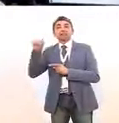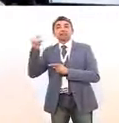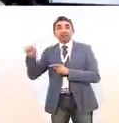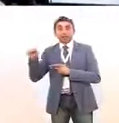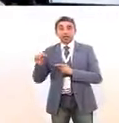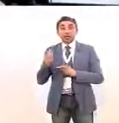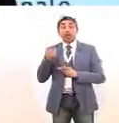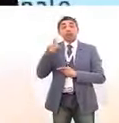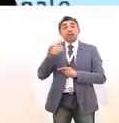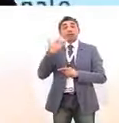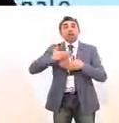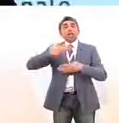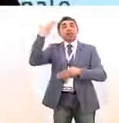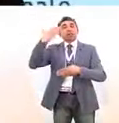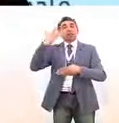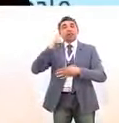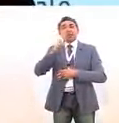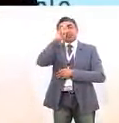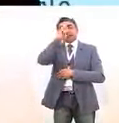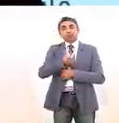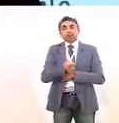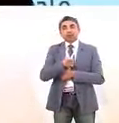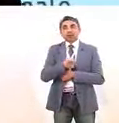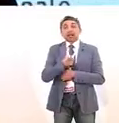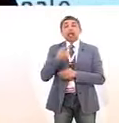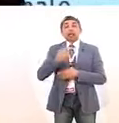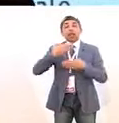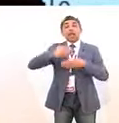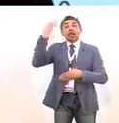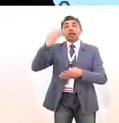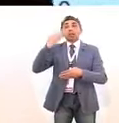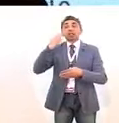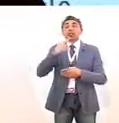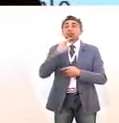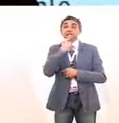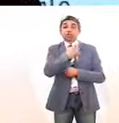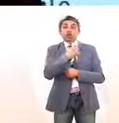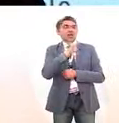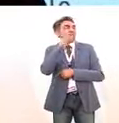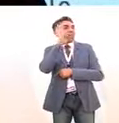alla decenza, e questo limite, chi dà di vigliacco al Presidente emerito, lo ha sorpassato.